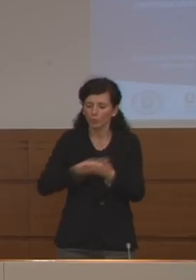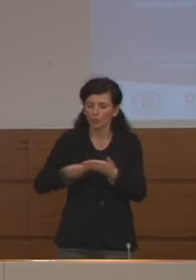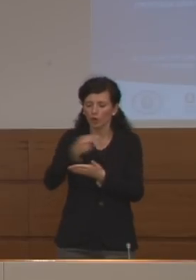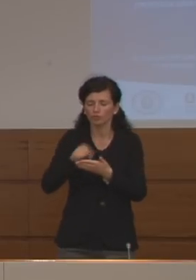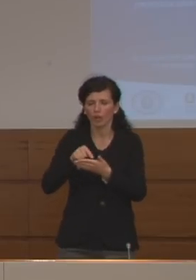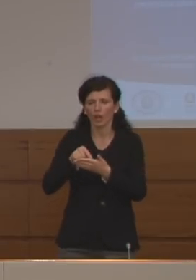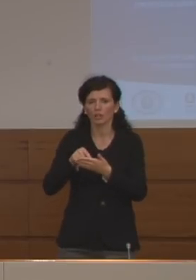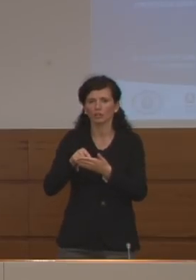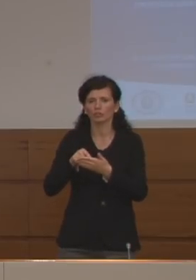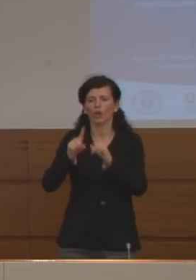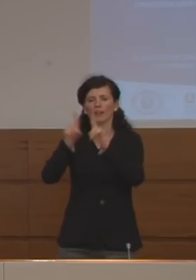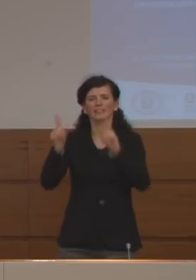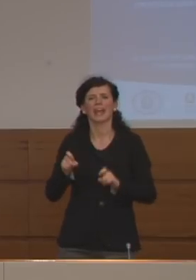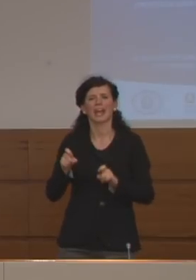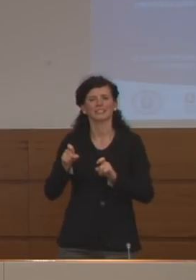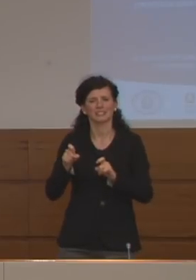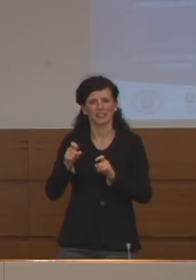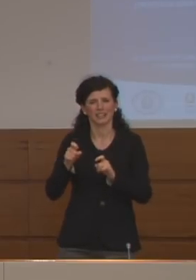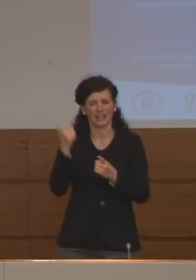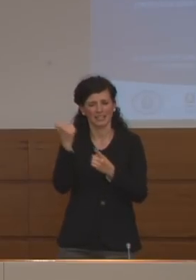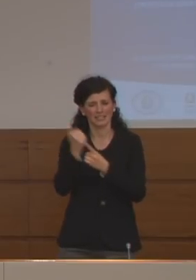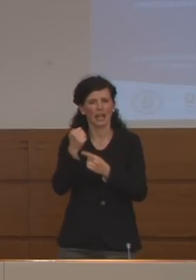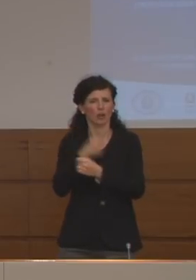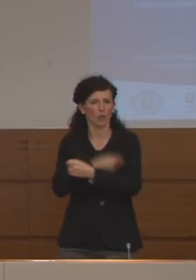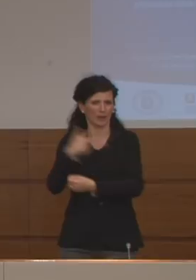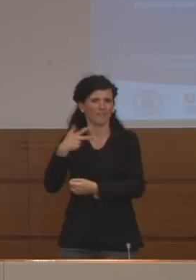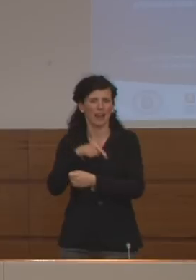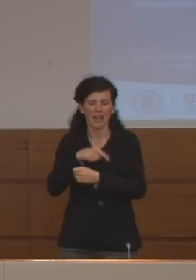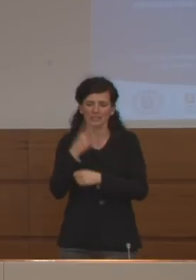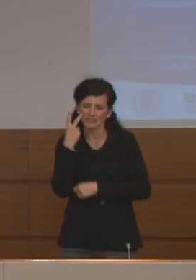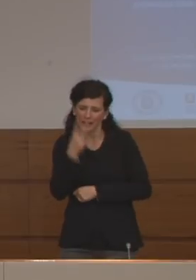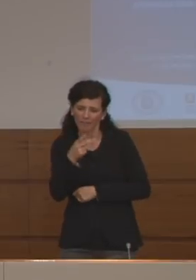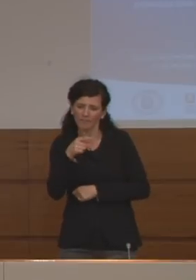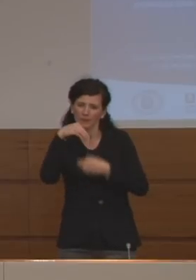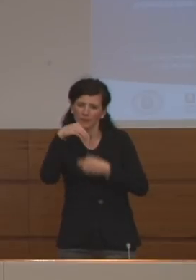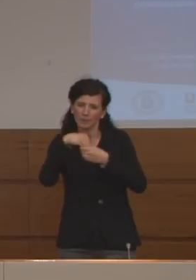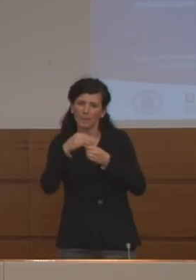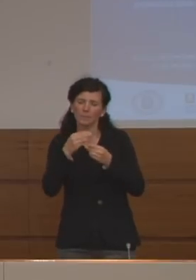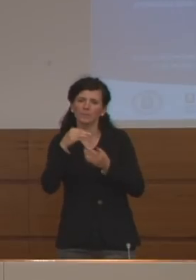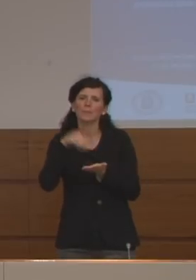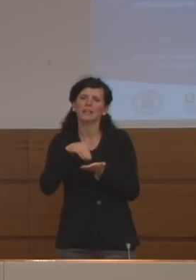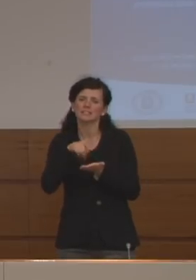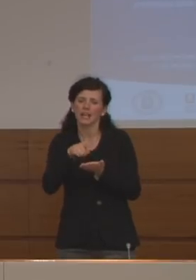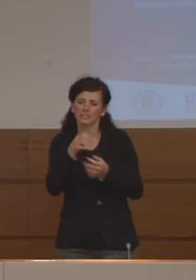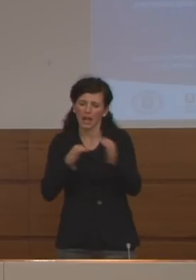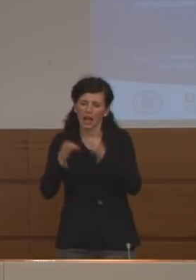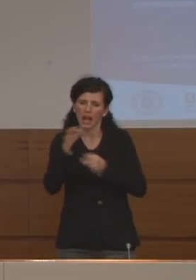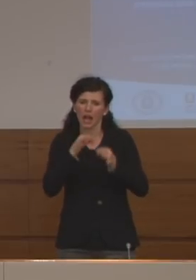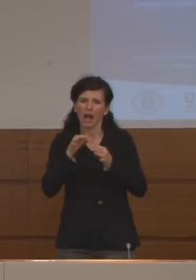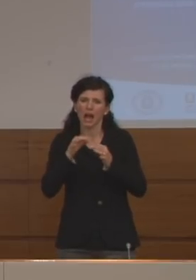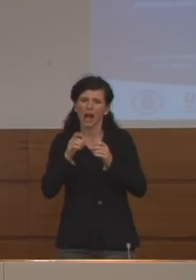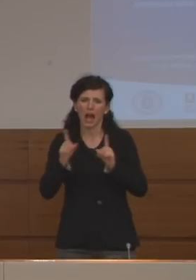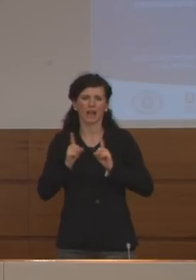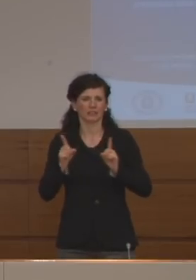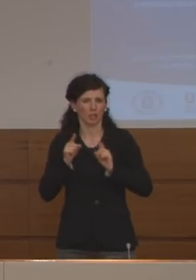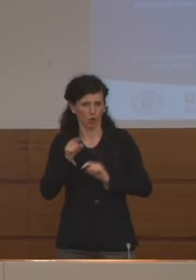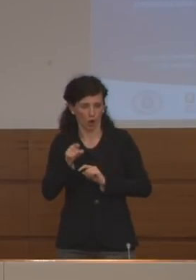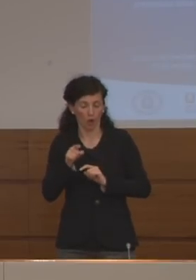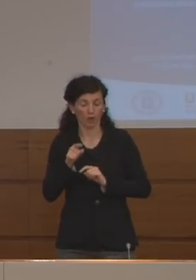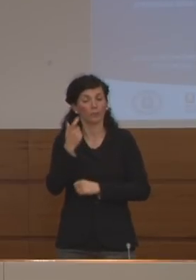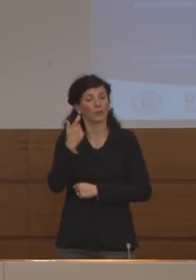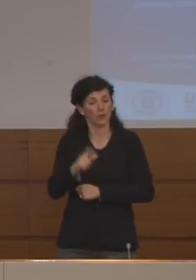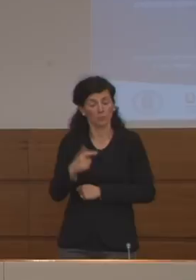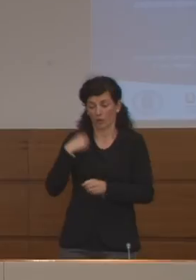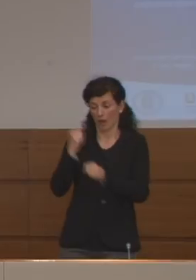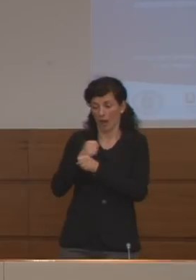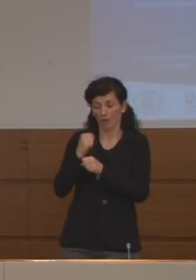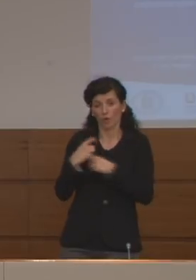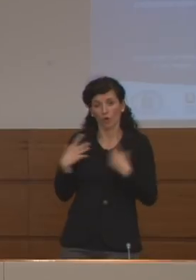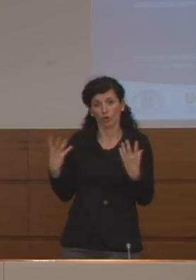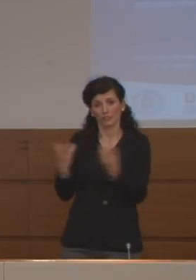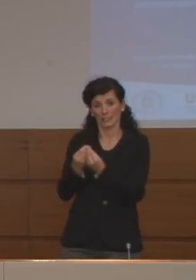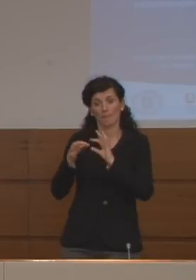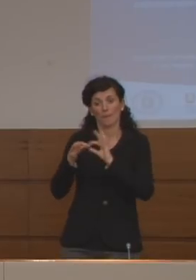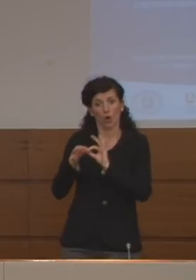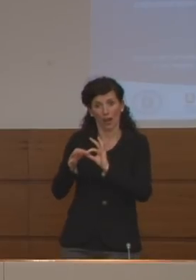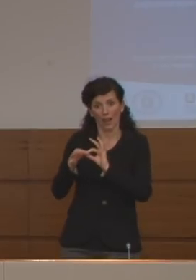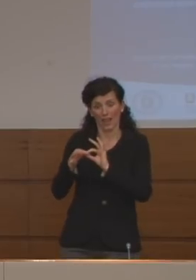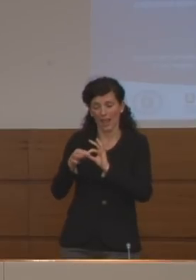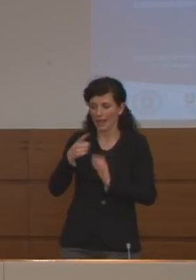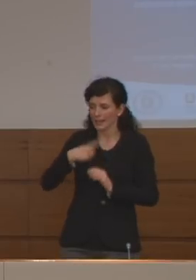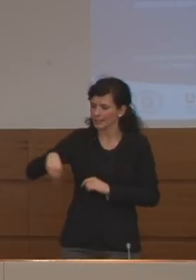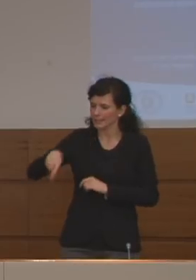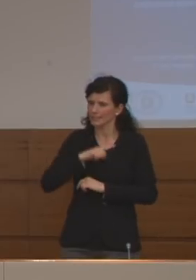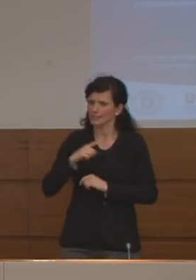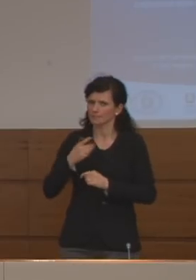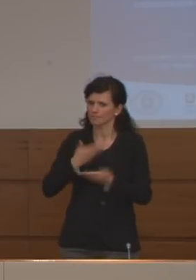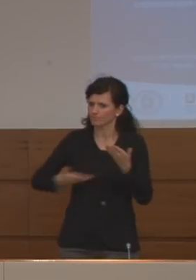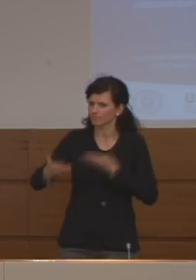Perché con altri colleghi si è avuta un assai proficua teleconferenza con i Direttori Generali